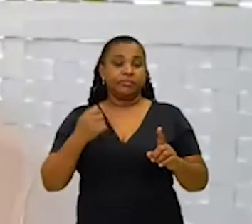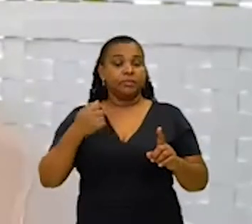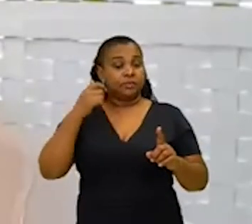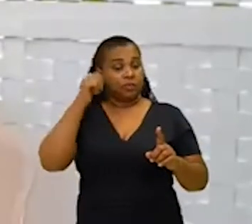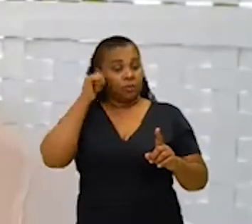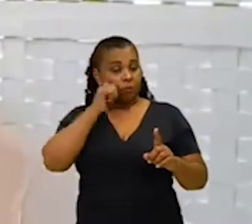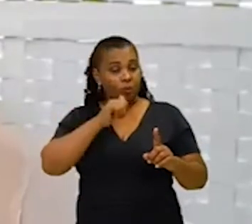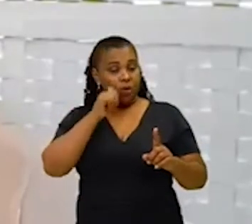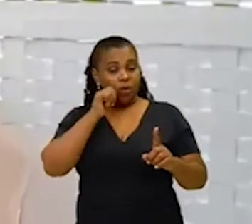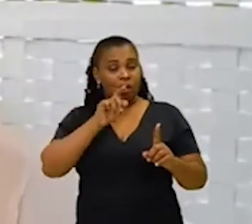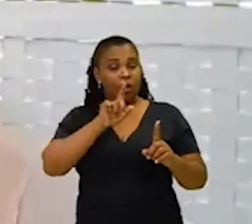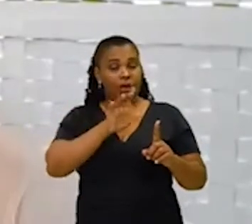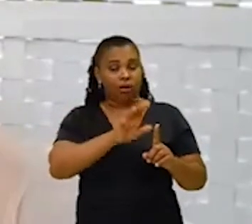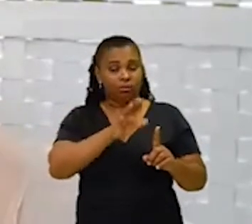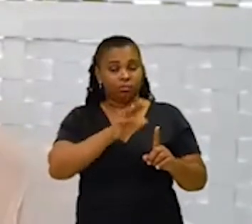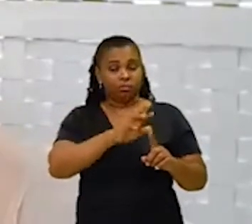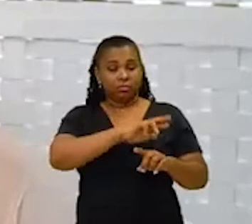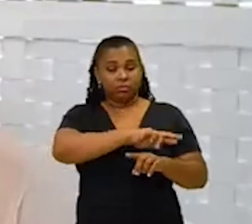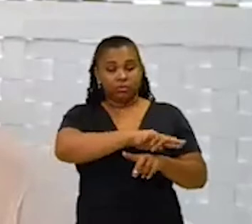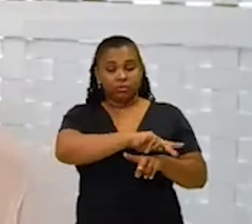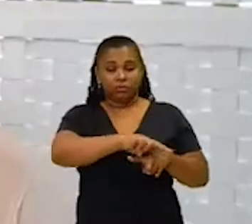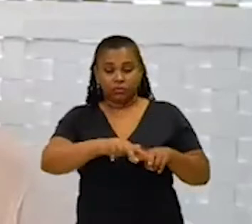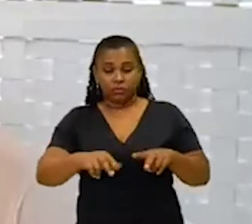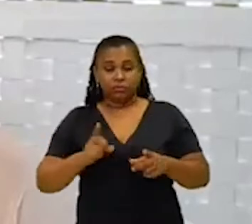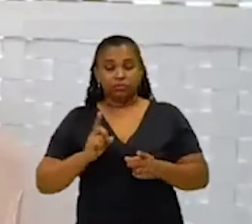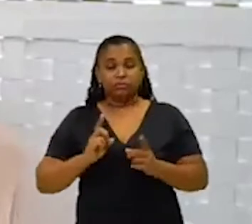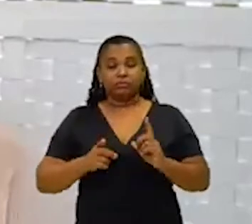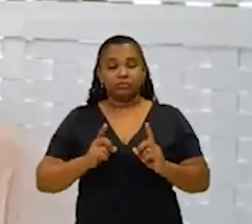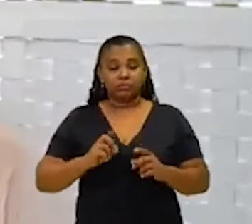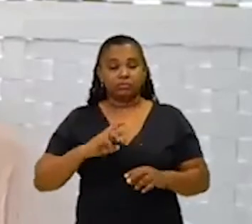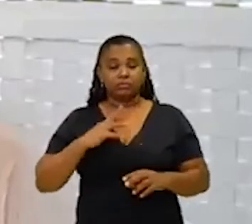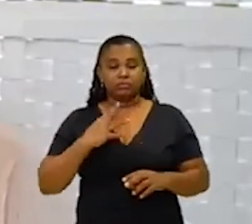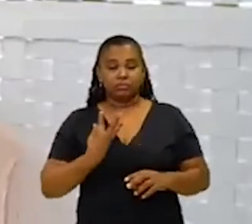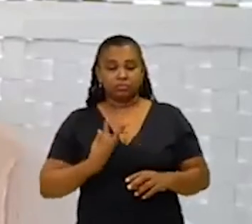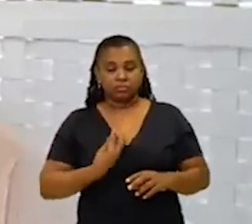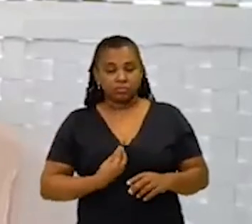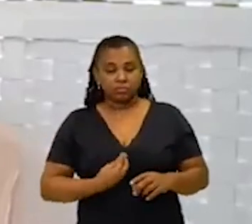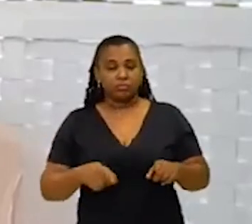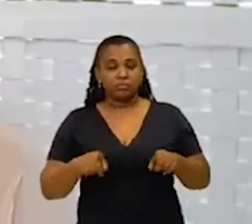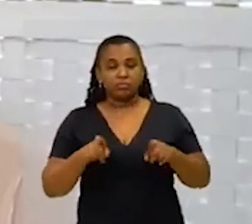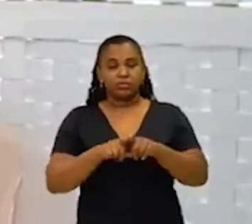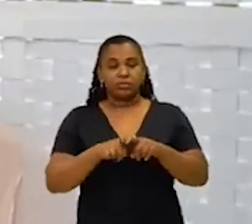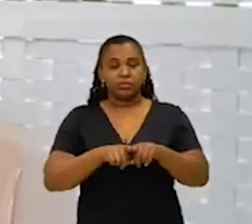sua diversidade depois nas mulheres transando em toda sua diversidade por nessa dimensões